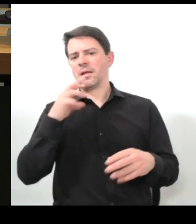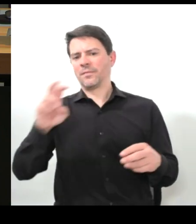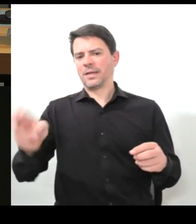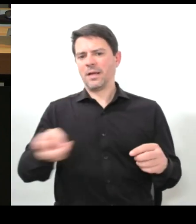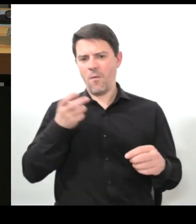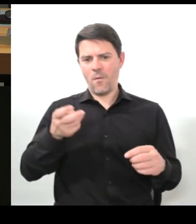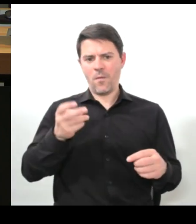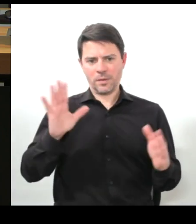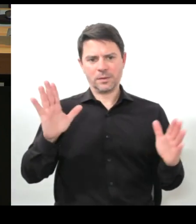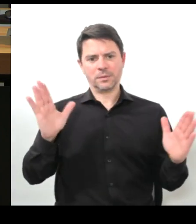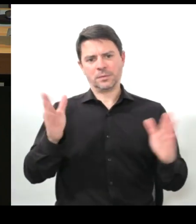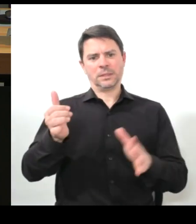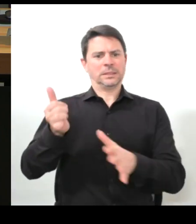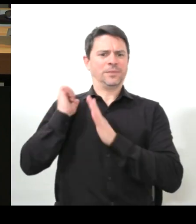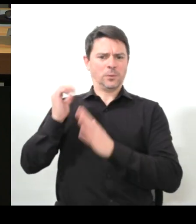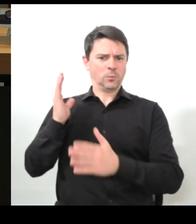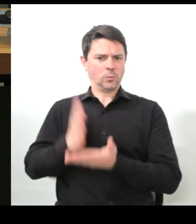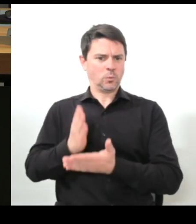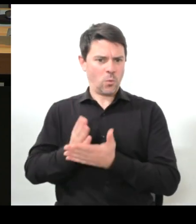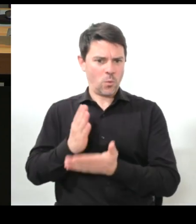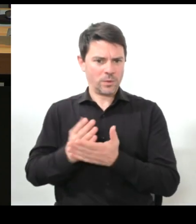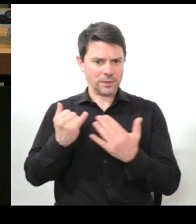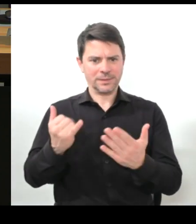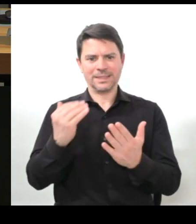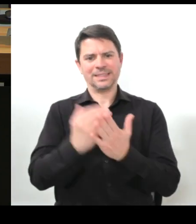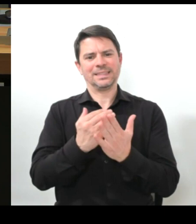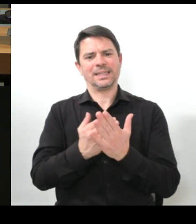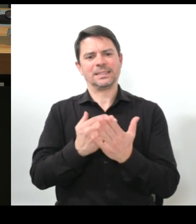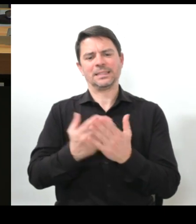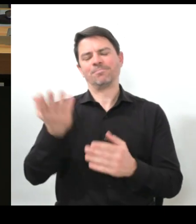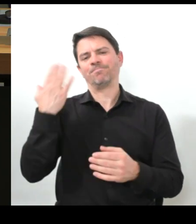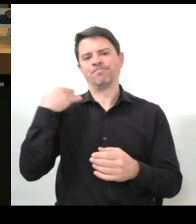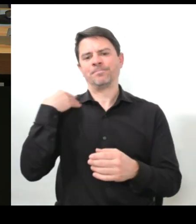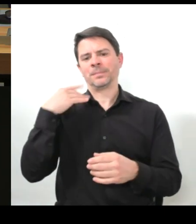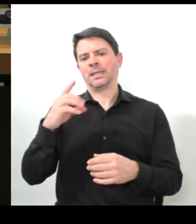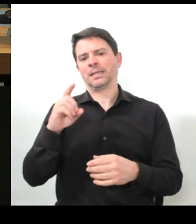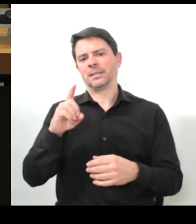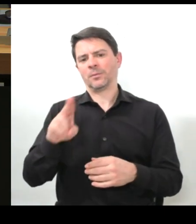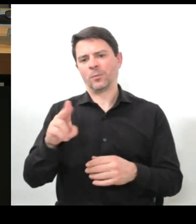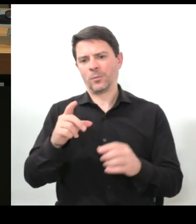es auch letztes Mal dargestellt, freuen wir uns, wenn die Mieter weiter